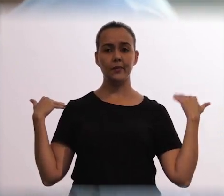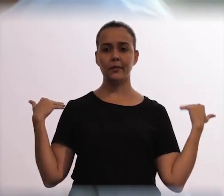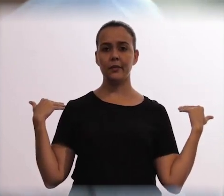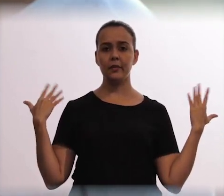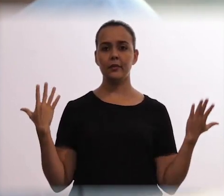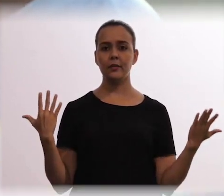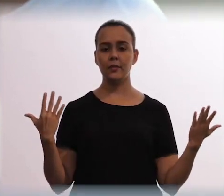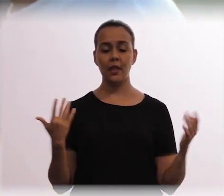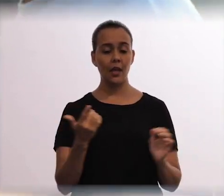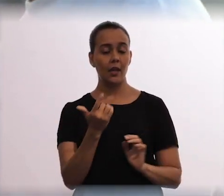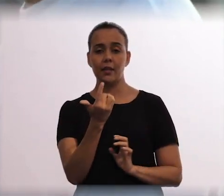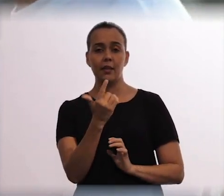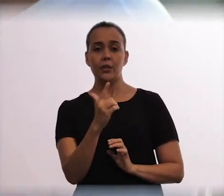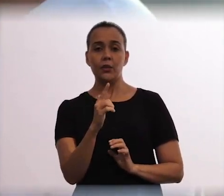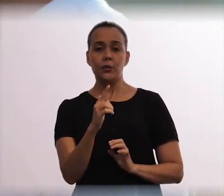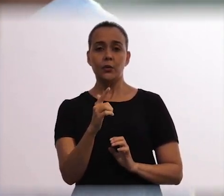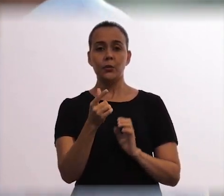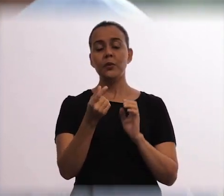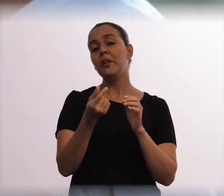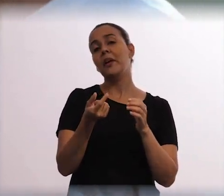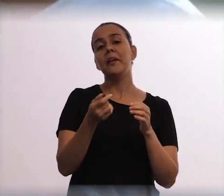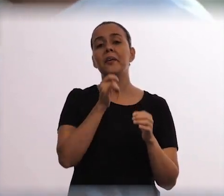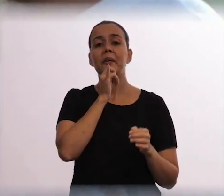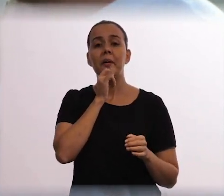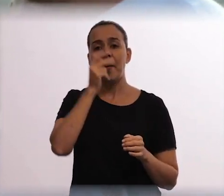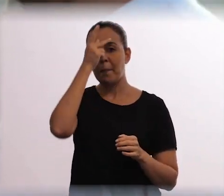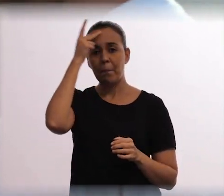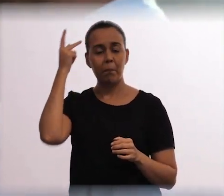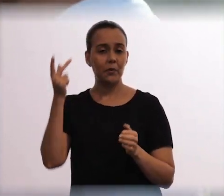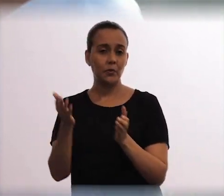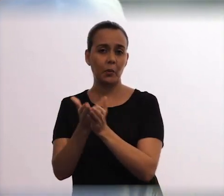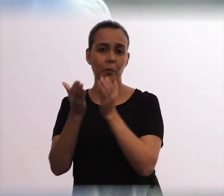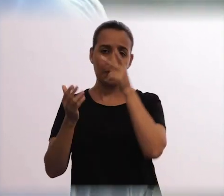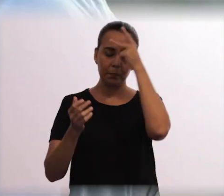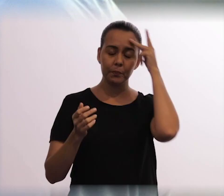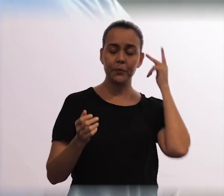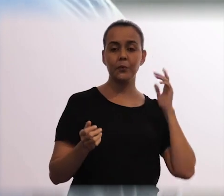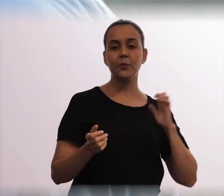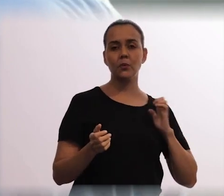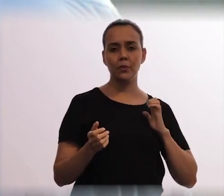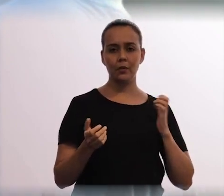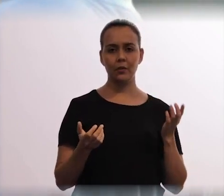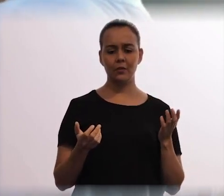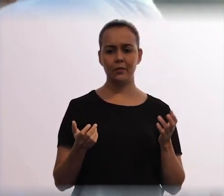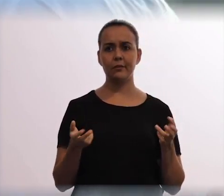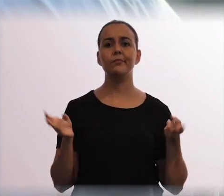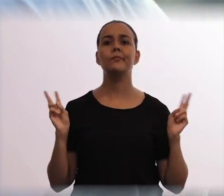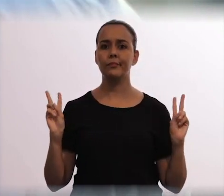ele vai dizer que racismo não existe, ele vai dizer que tudo que é estrutural, já não serve mais.